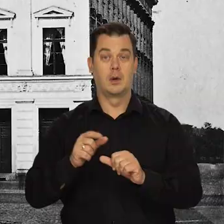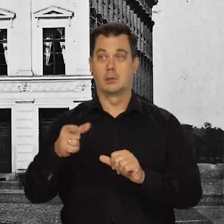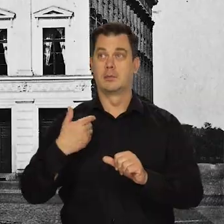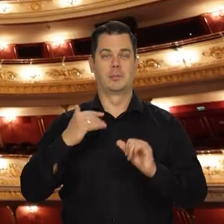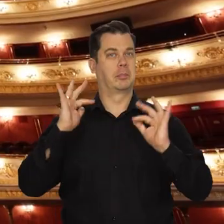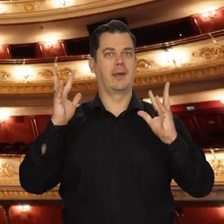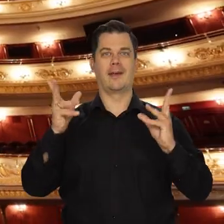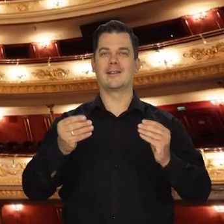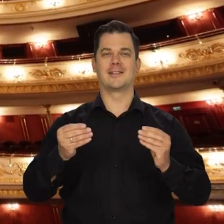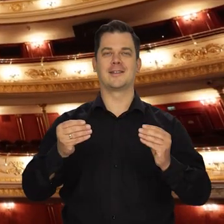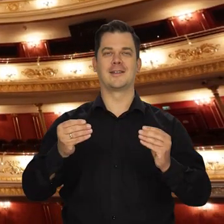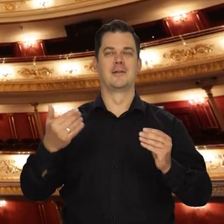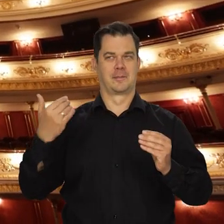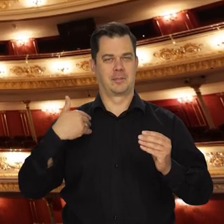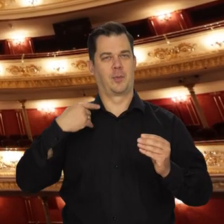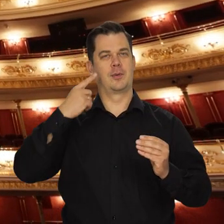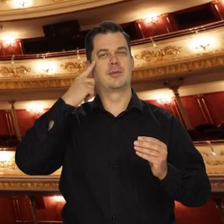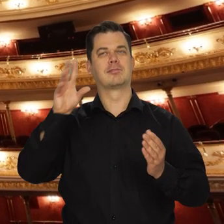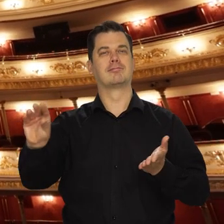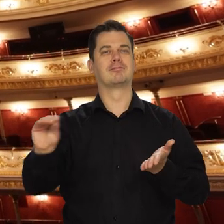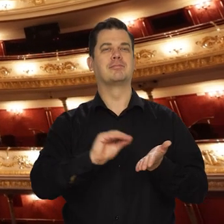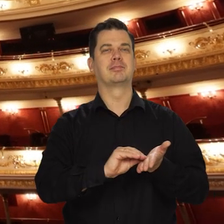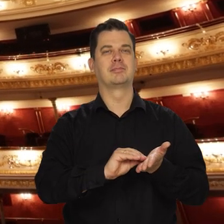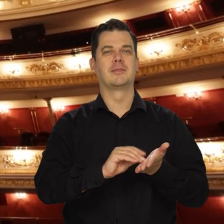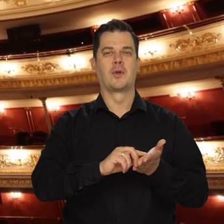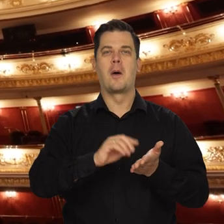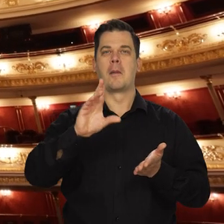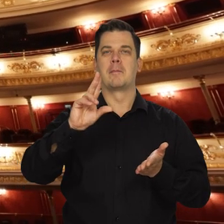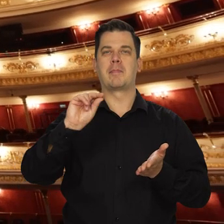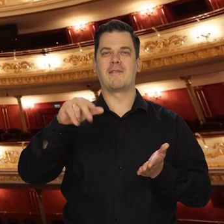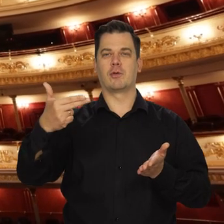co zresztą przepięknie upamiętniono na plafonie –